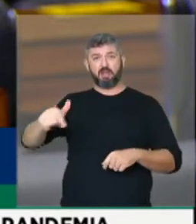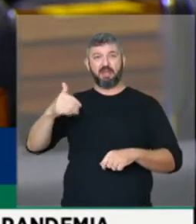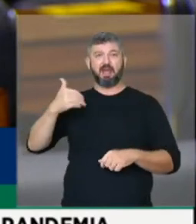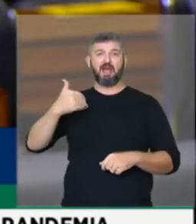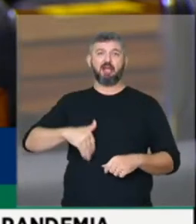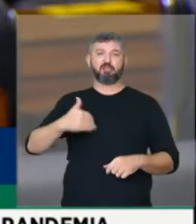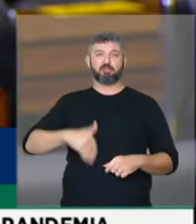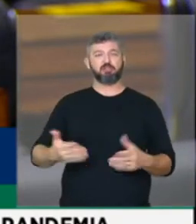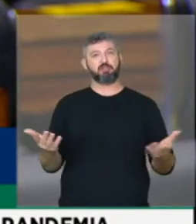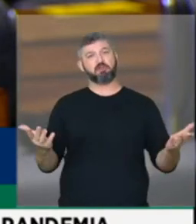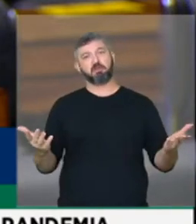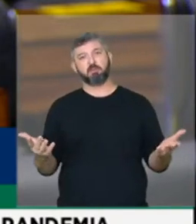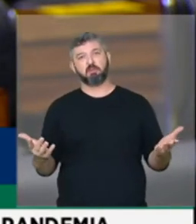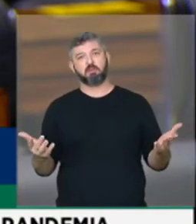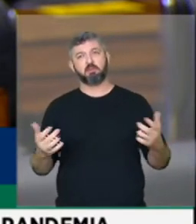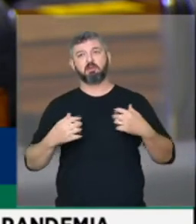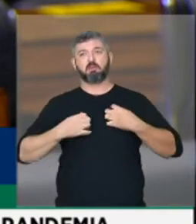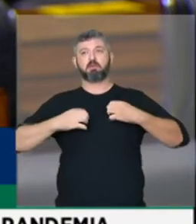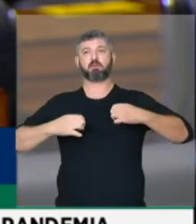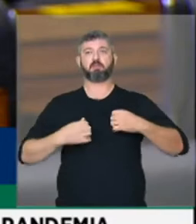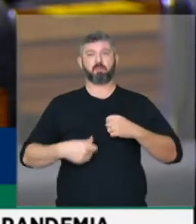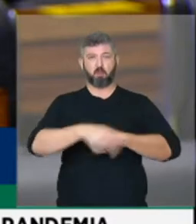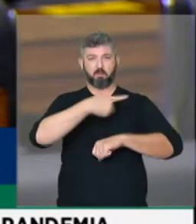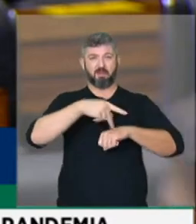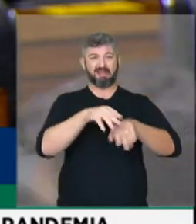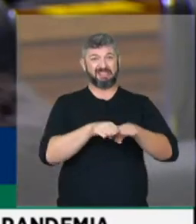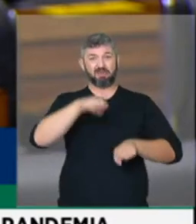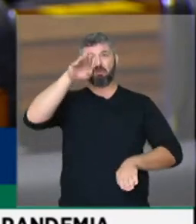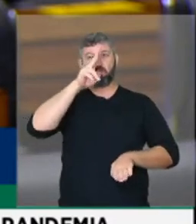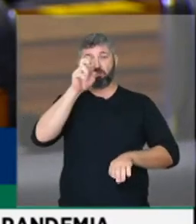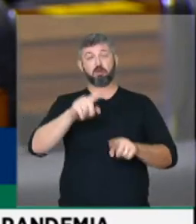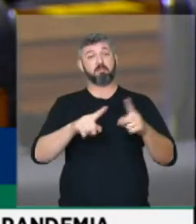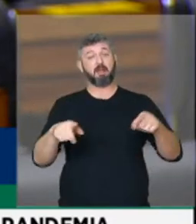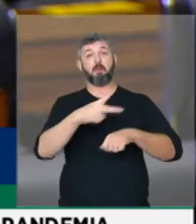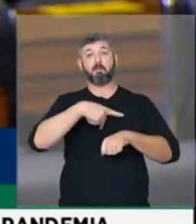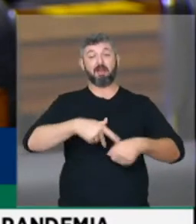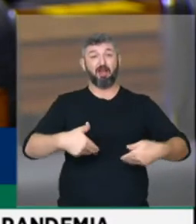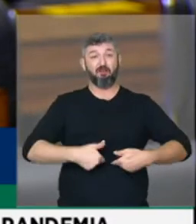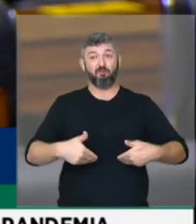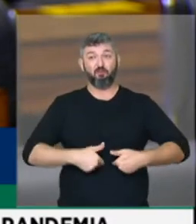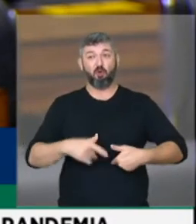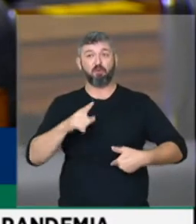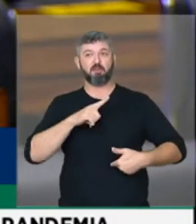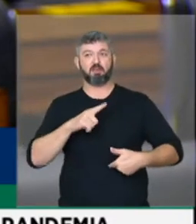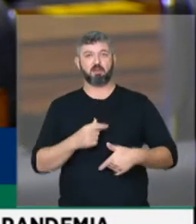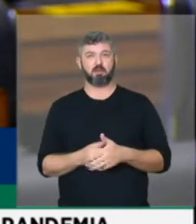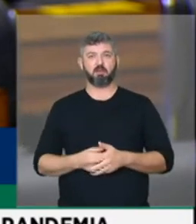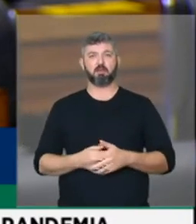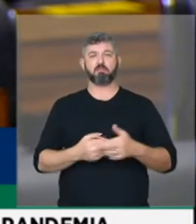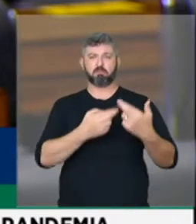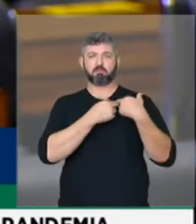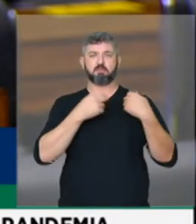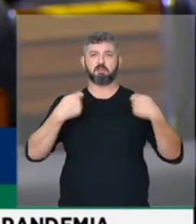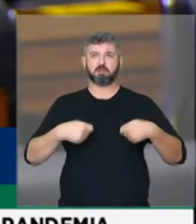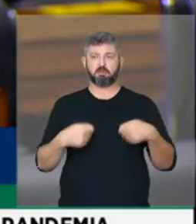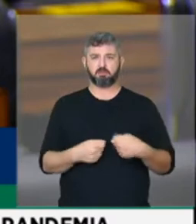DISSO QUE A GENTE ESTÁ FALANDO. É O PAÍS DA DESIGUALDADE MAS AGORA É O PAÍS DA FOME, QUE A GENTE POSSA TRAZER COM RESPONSABILIDADE... SUPERANDO AS NOSSAS DIFERENÇAS, ESSE